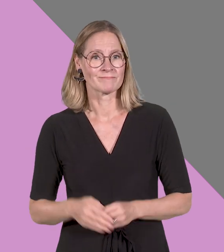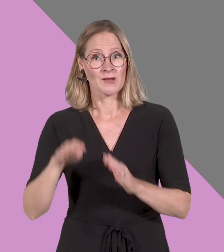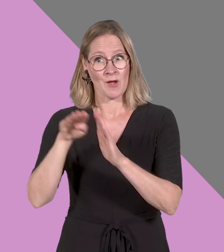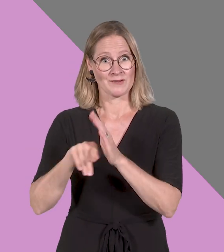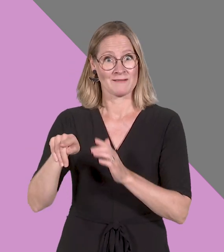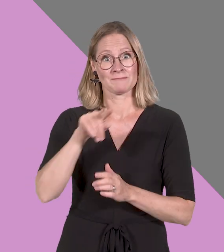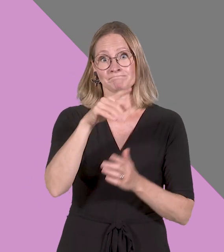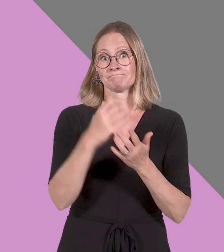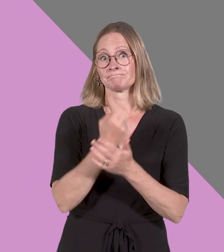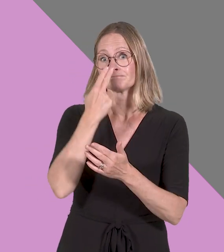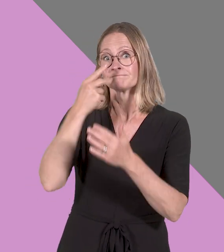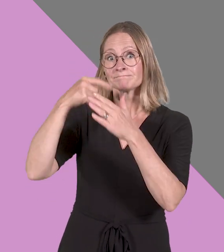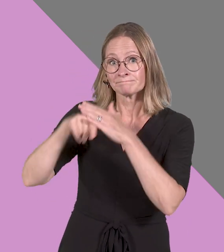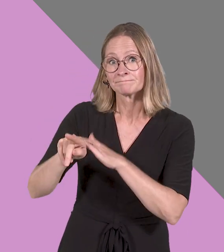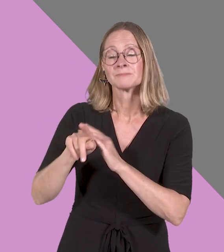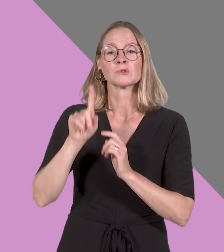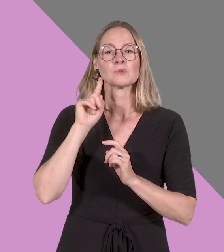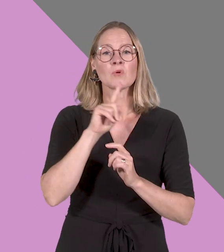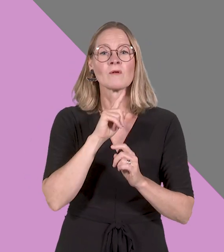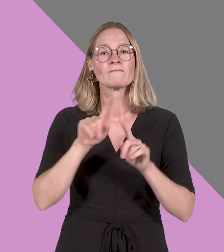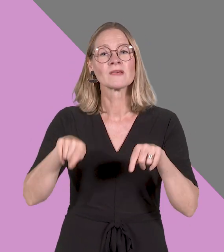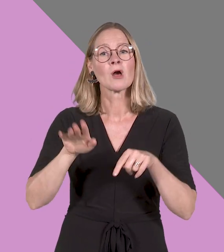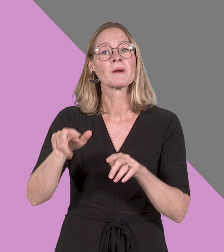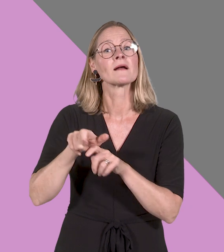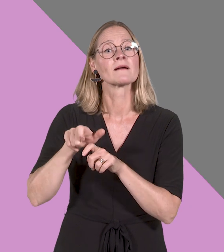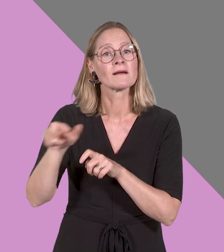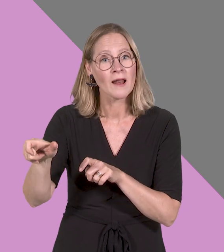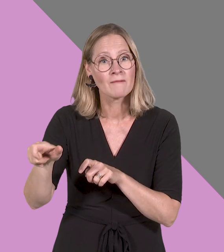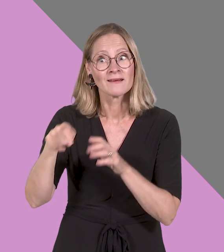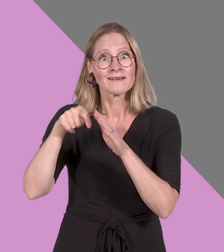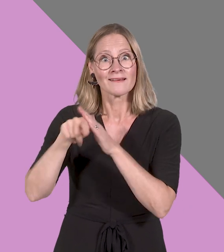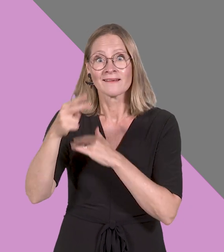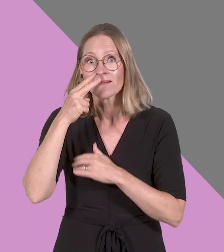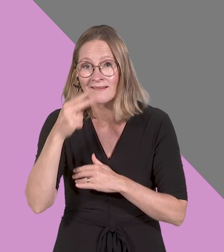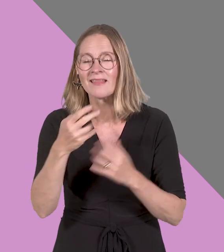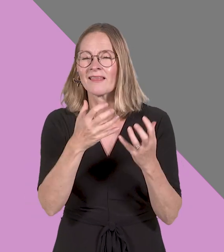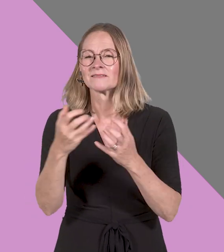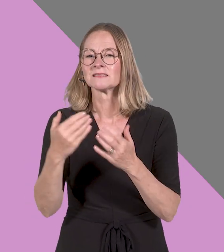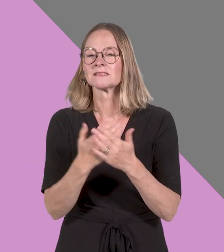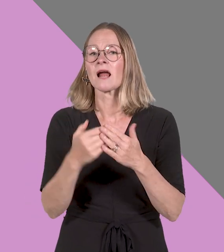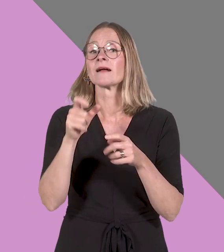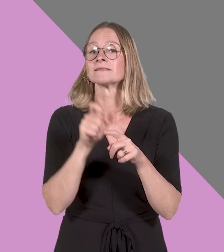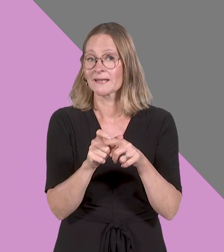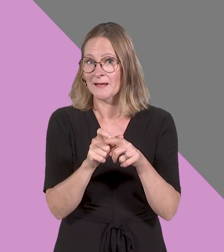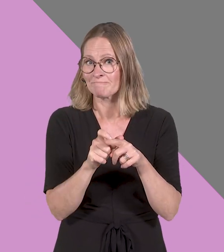Ohjelman pääset katsomaan Kuurojen Videon kanavalla. Tarvitset ohjelman katsomiseen salasanan.